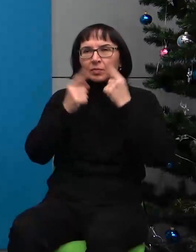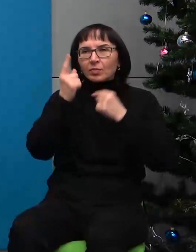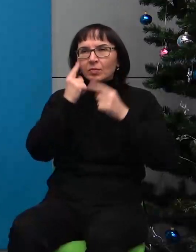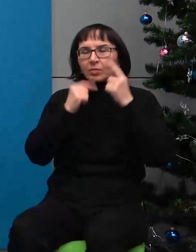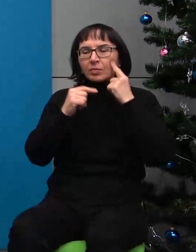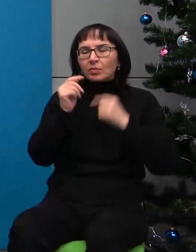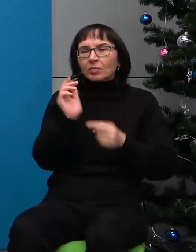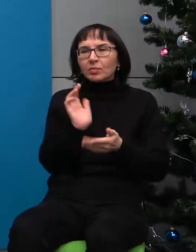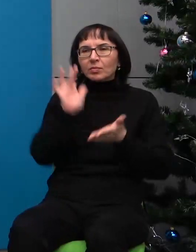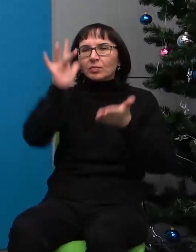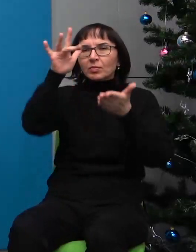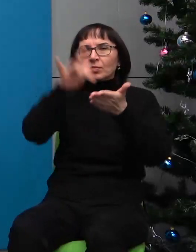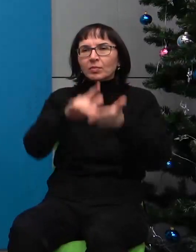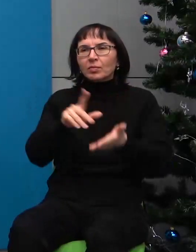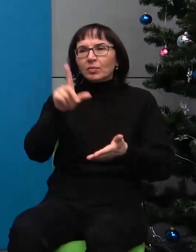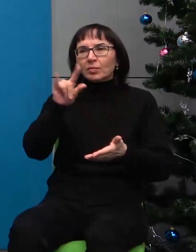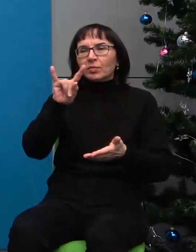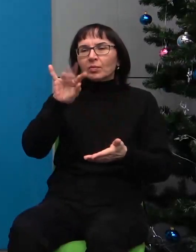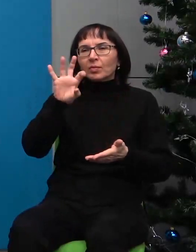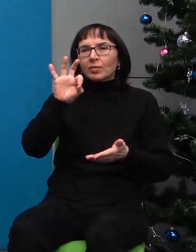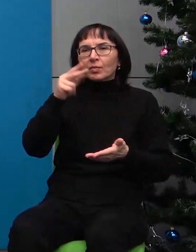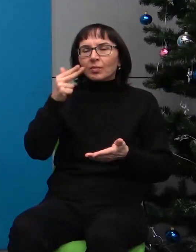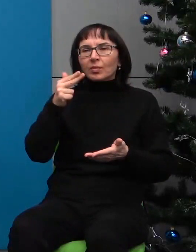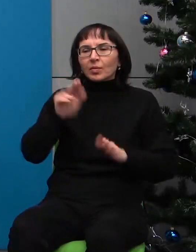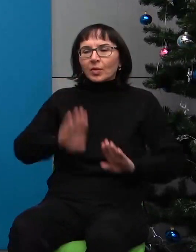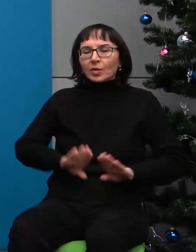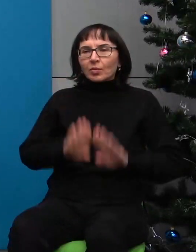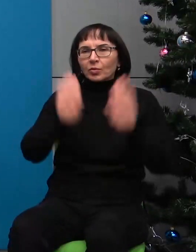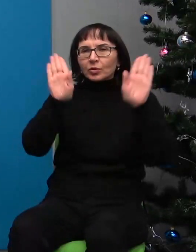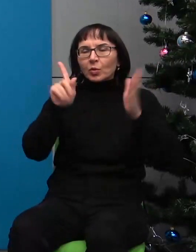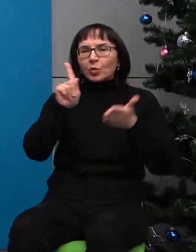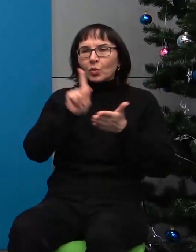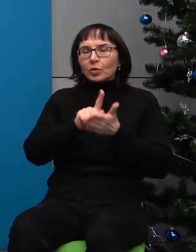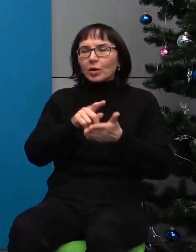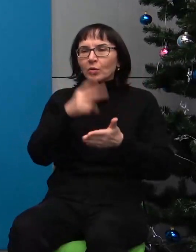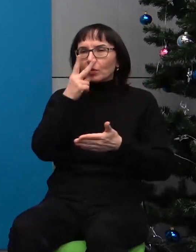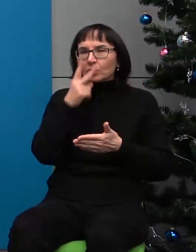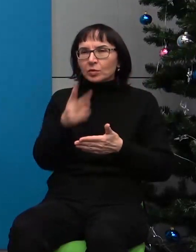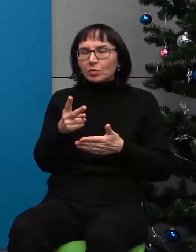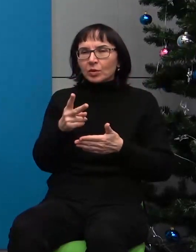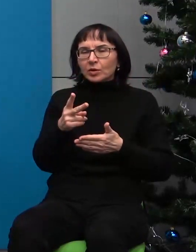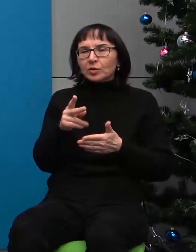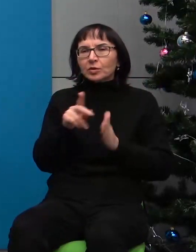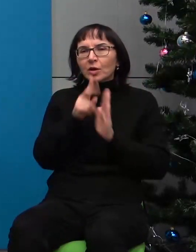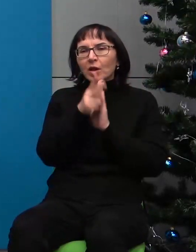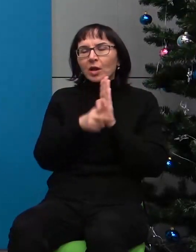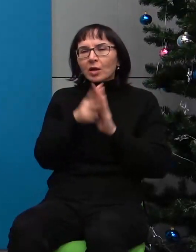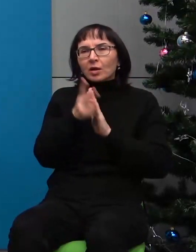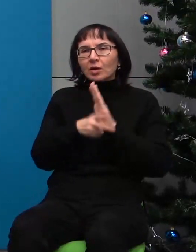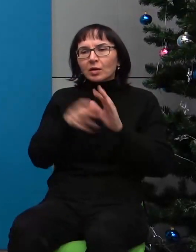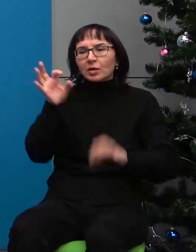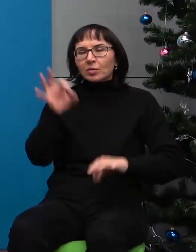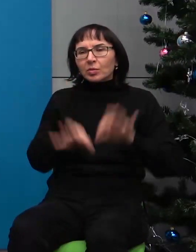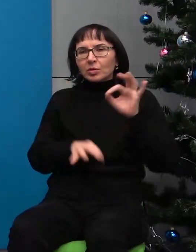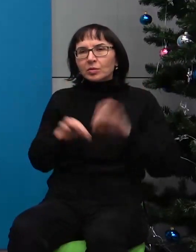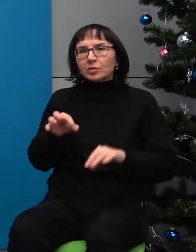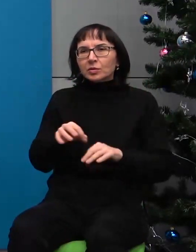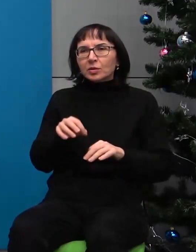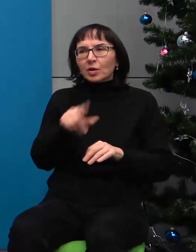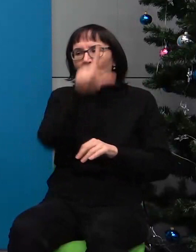W sensie jak pojechałem do Lijonu do muzeum, gdzie udało mi się zobaczyć nagrania z procesu, no to ja tych ludzi znałem z akt.